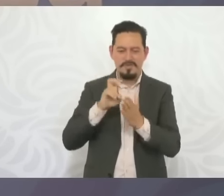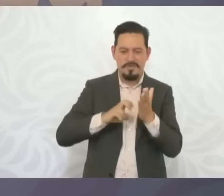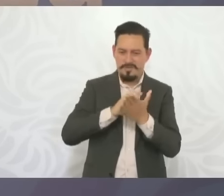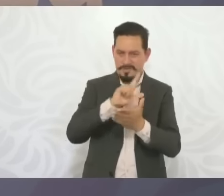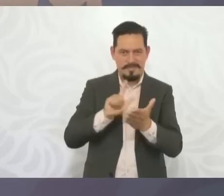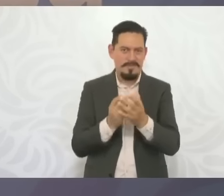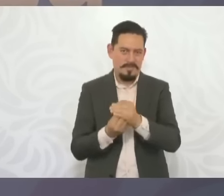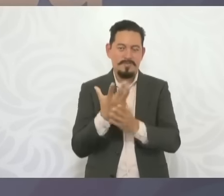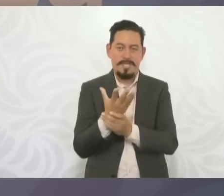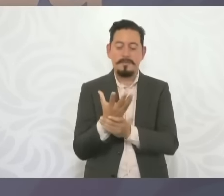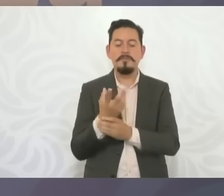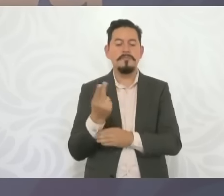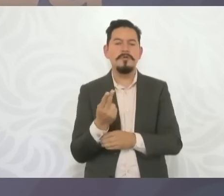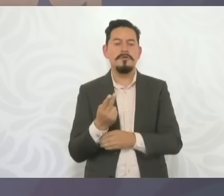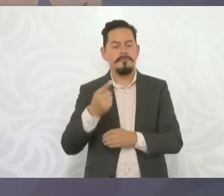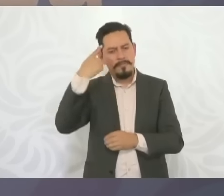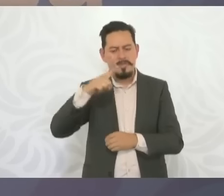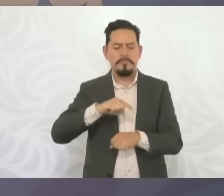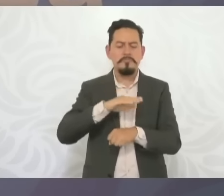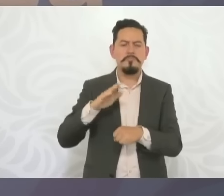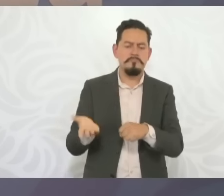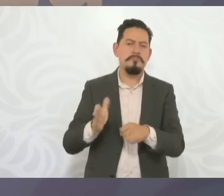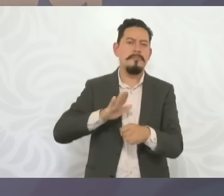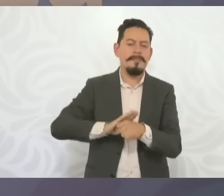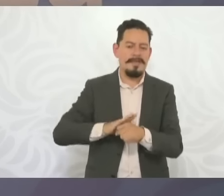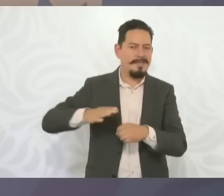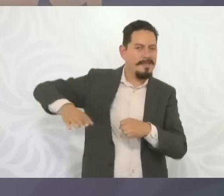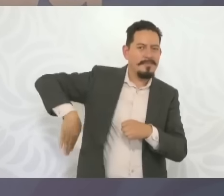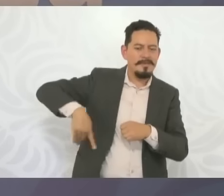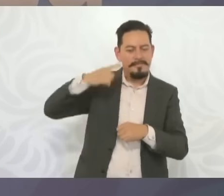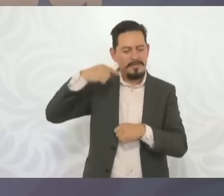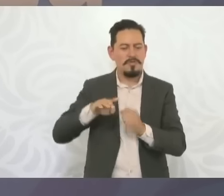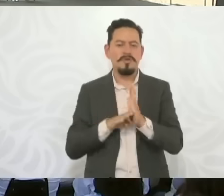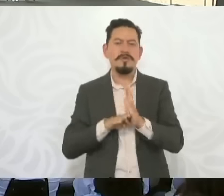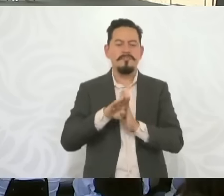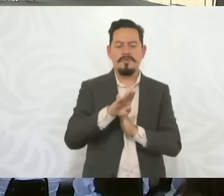iniciados en la administración pasada y avanzar a un nuevo modelo energético. La